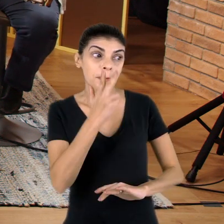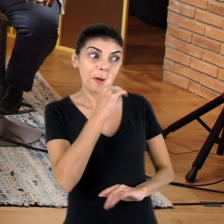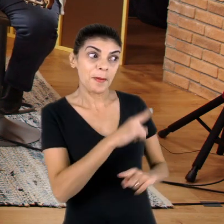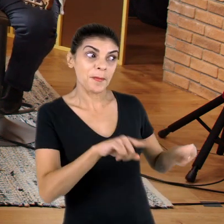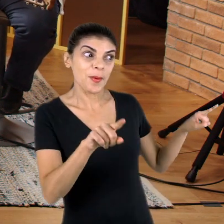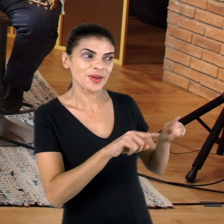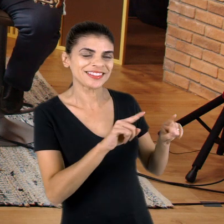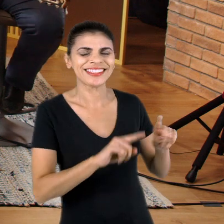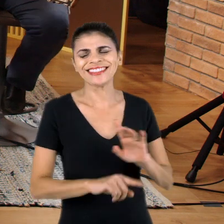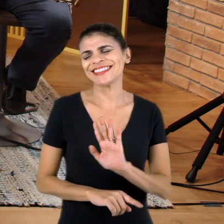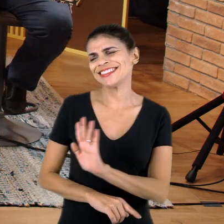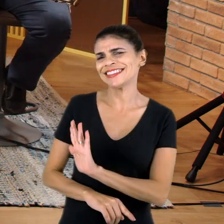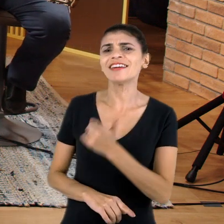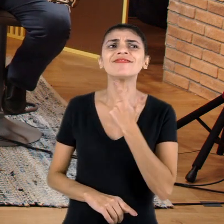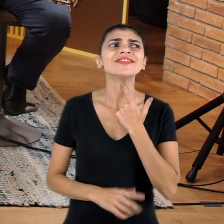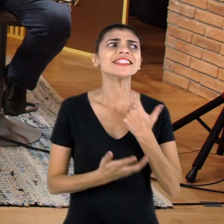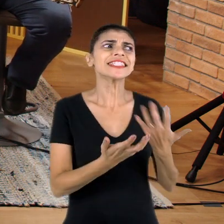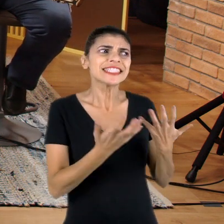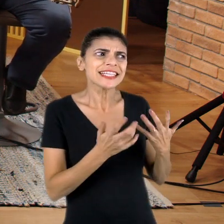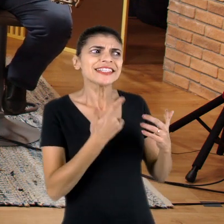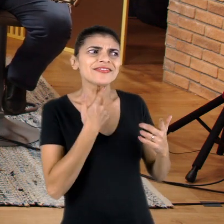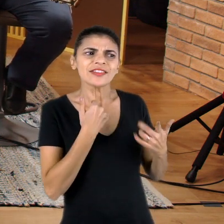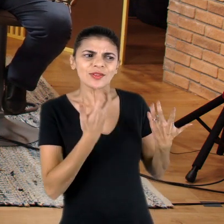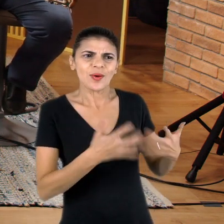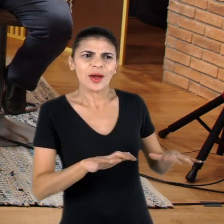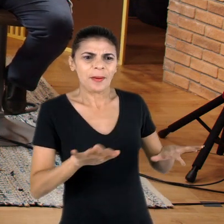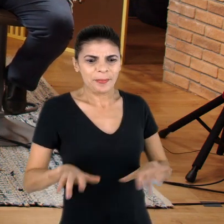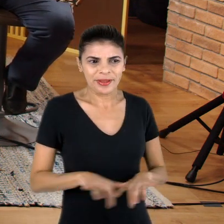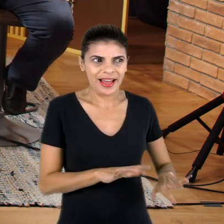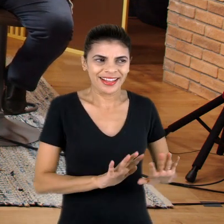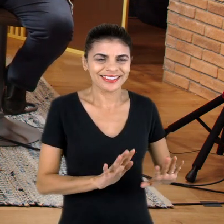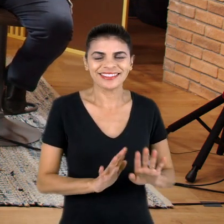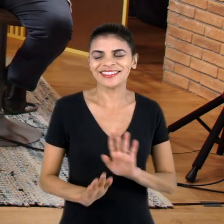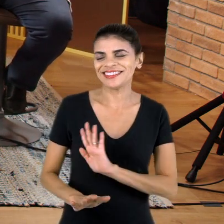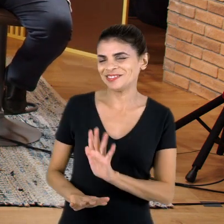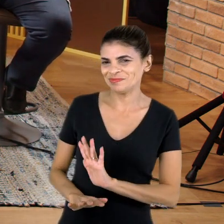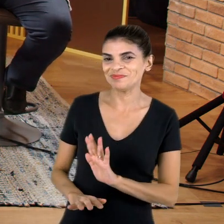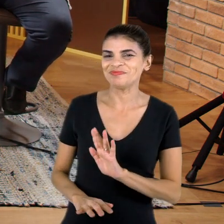Vai fazer o que quiser, contanto que não seja piano, ótimo! Não, lá não tinha esse problema.